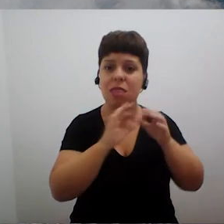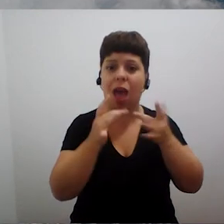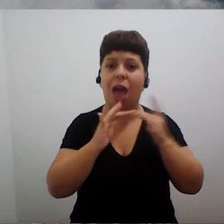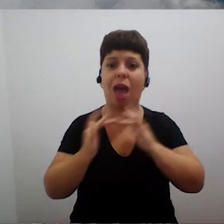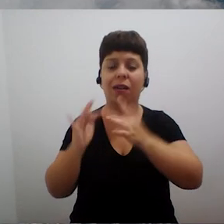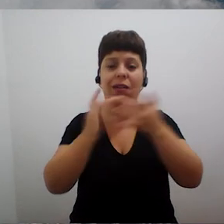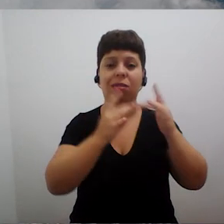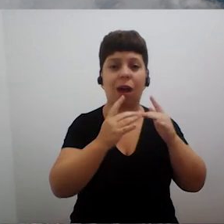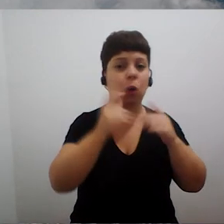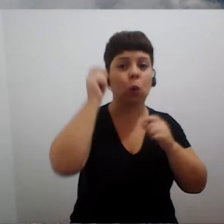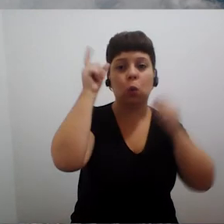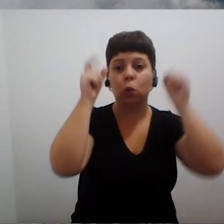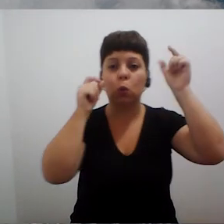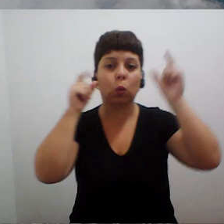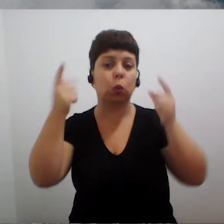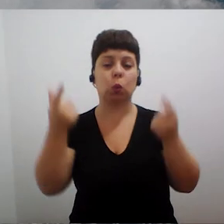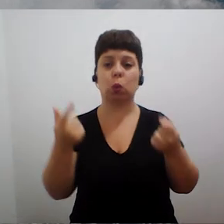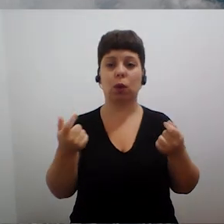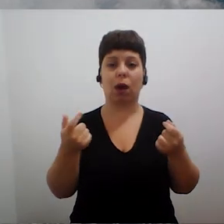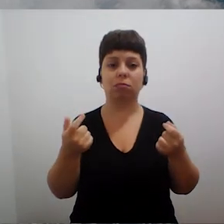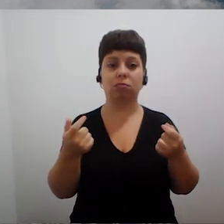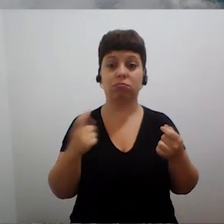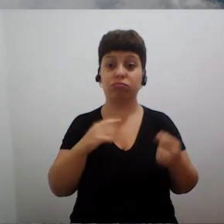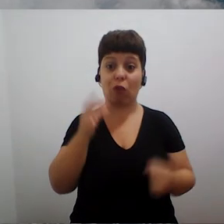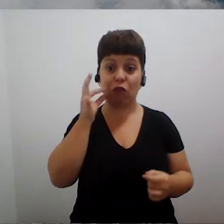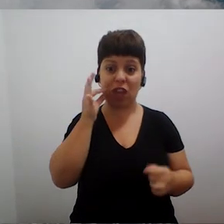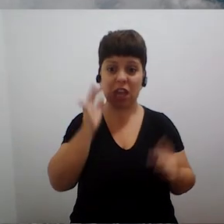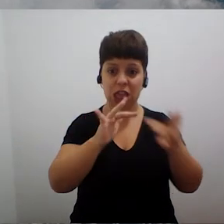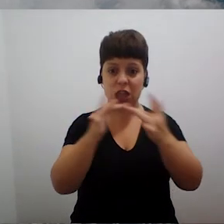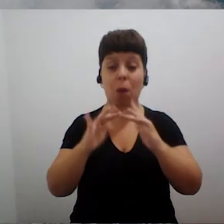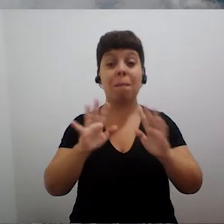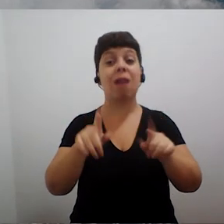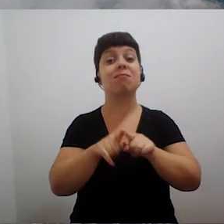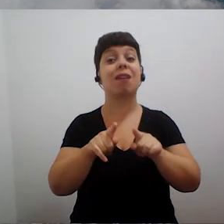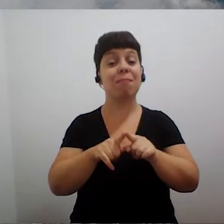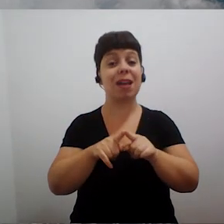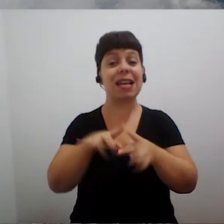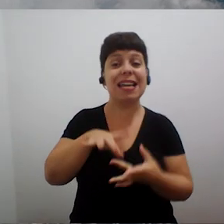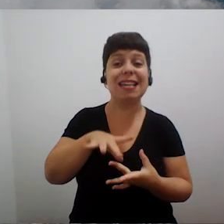Não só conectados fisicamente, mas também estamos ligados espiritualmente ao oceano.